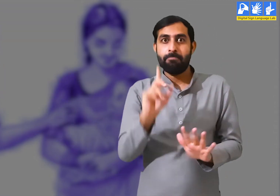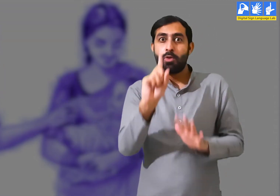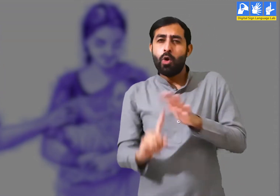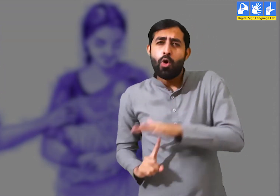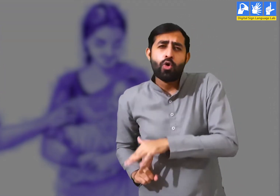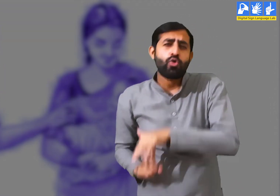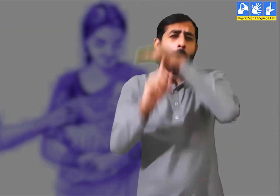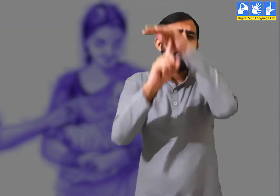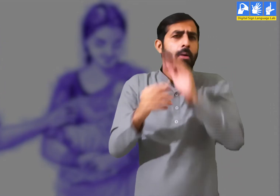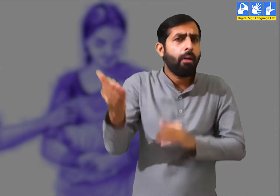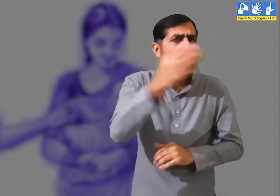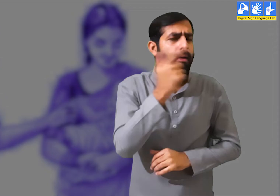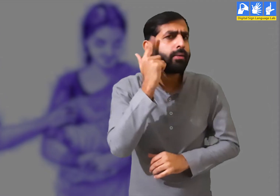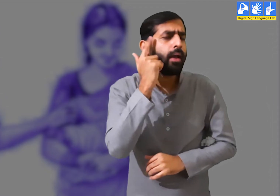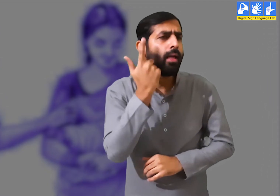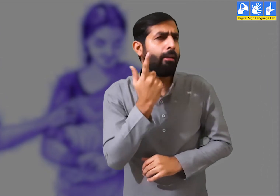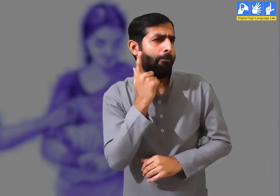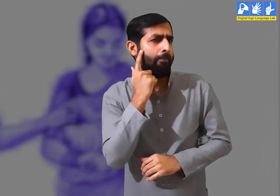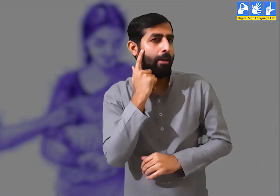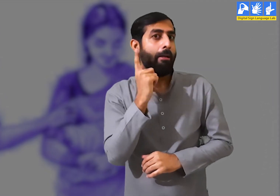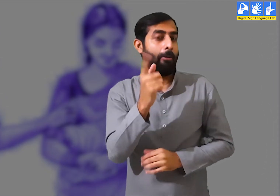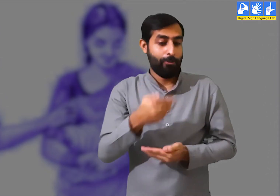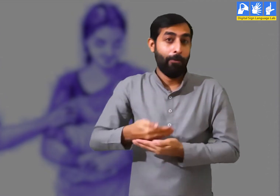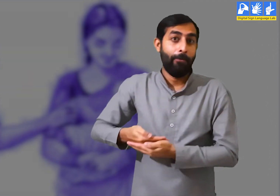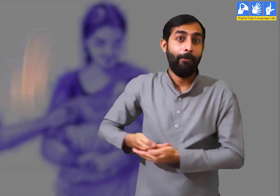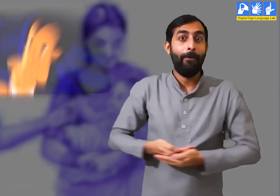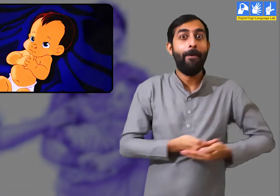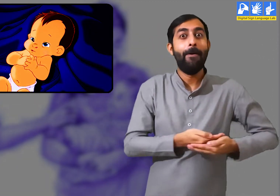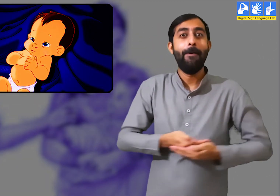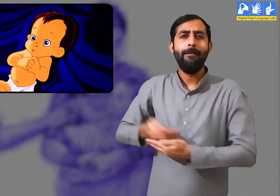और खूबसूरत लगती हैं। पर सबसे ज्यादा खूबसूरत क्या हो सकता हैं ? बच्चे